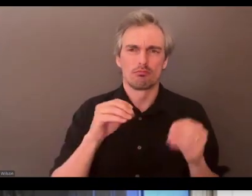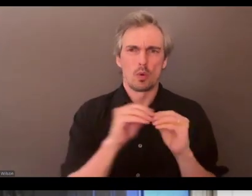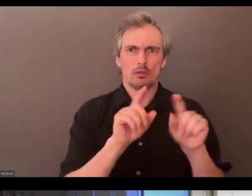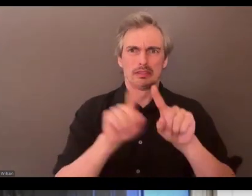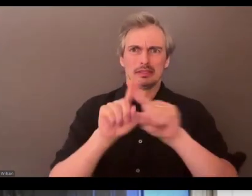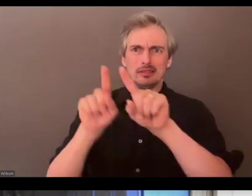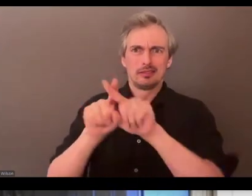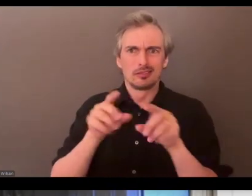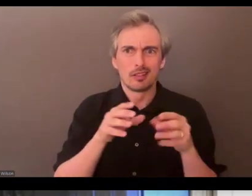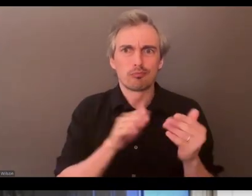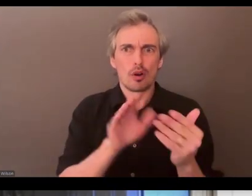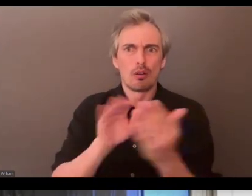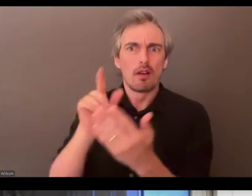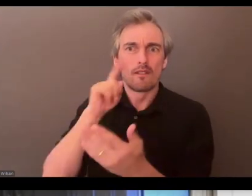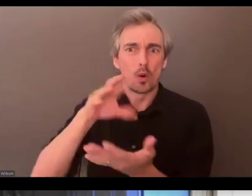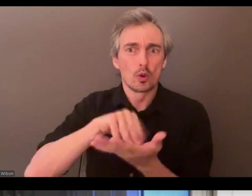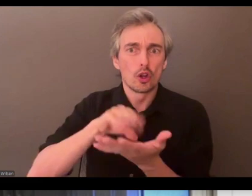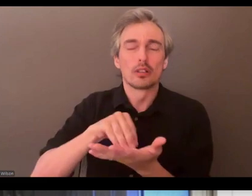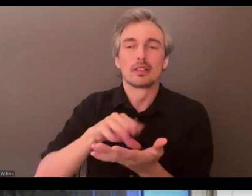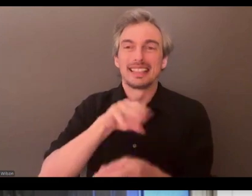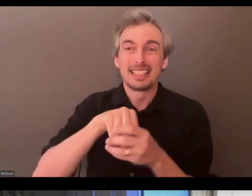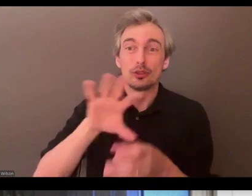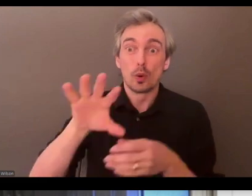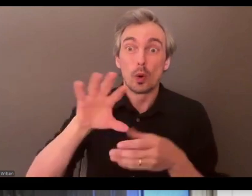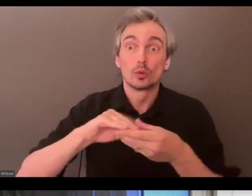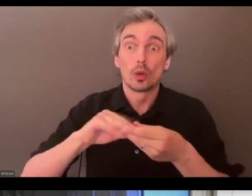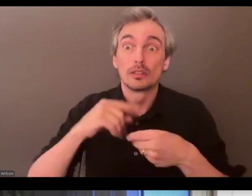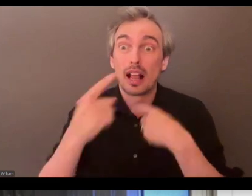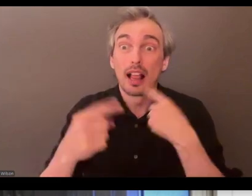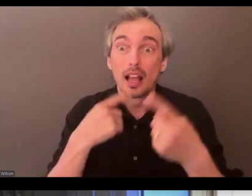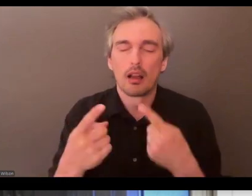これが物語のア ークを視覚的に見るための方法です。